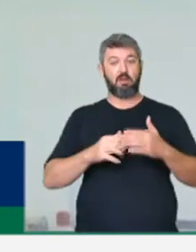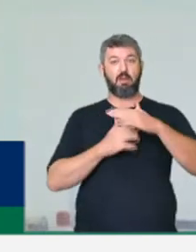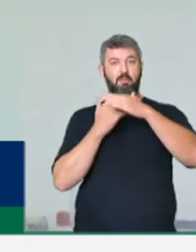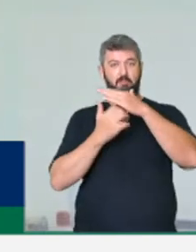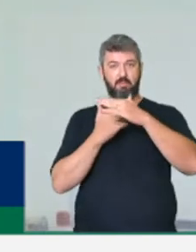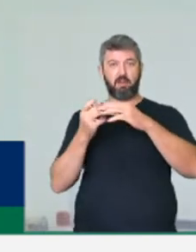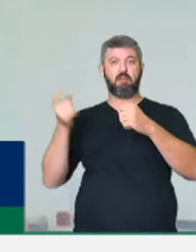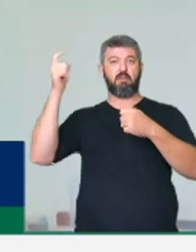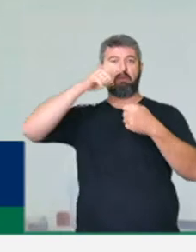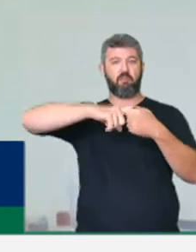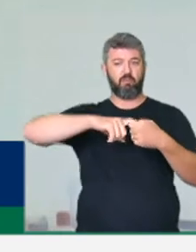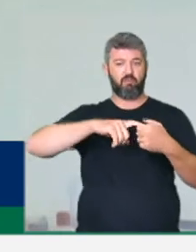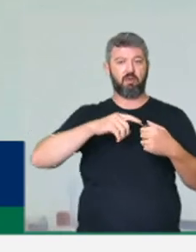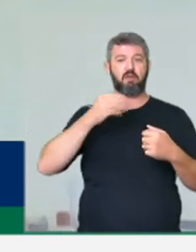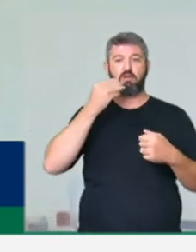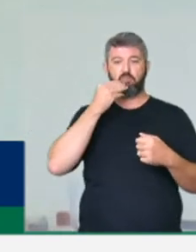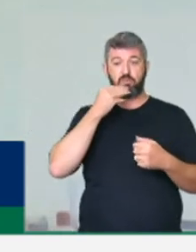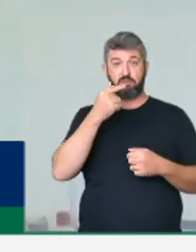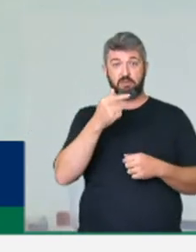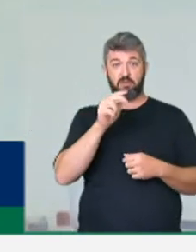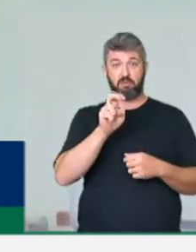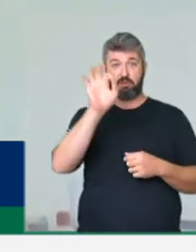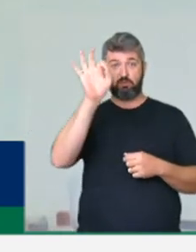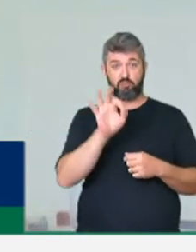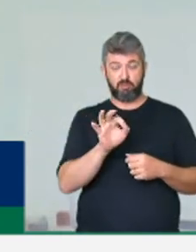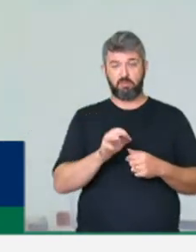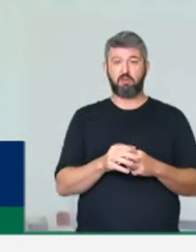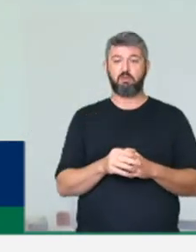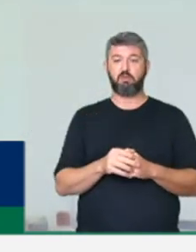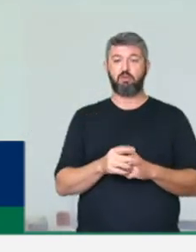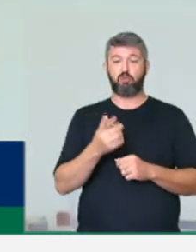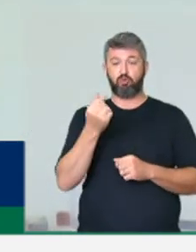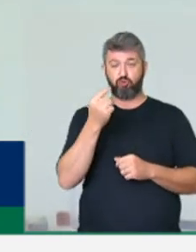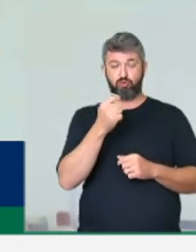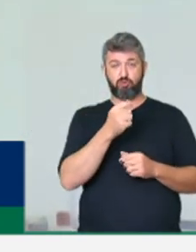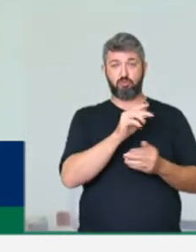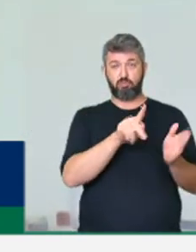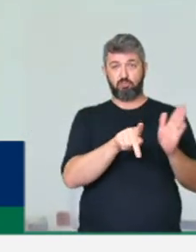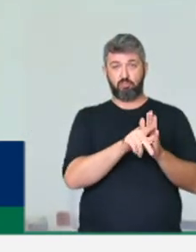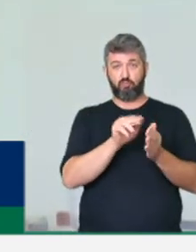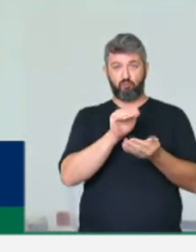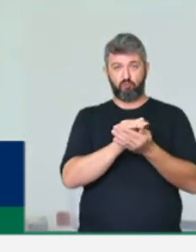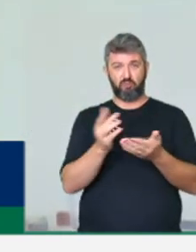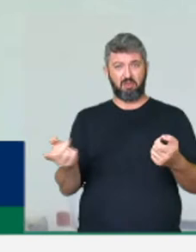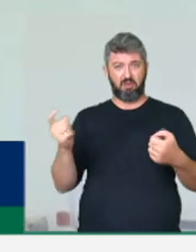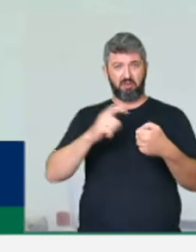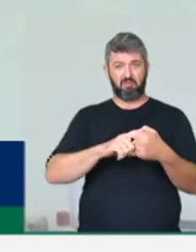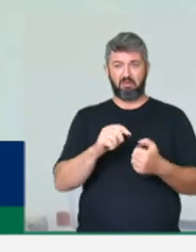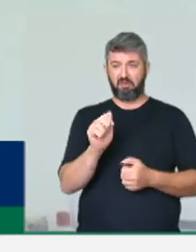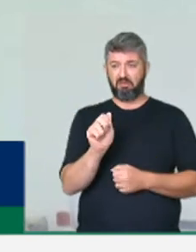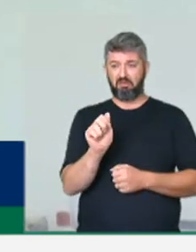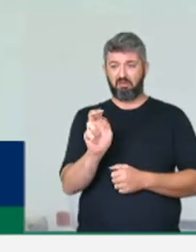FUNDOS DA AMAZÔNIA SÃO NECESSÁRIOS O FUNDO DE INVESTIMENTO DO NORDESTE É NECESSÁRIO, ENTÃO POR ISSO QUE NÓS ORIENTAMOS O NÃO AO